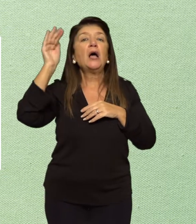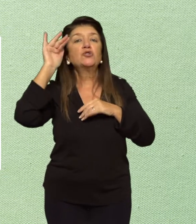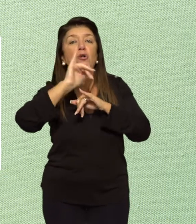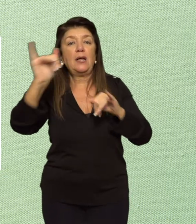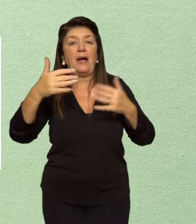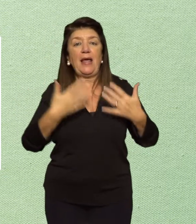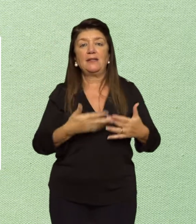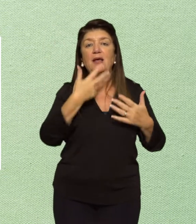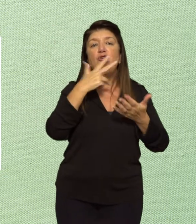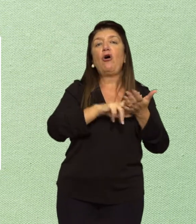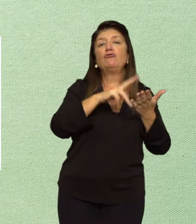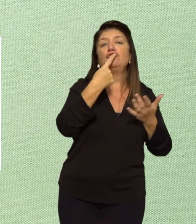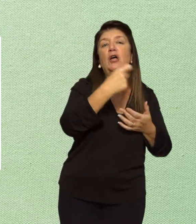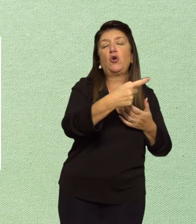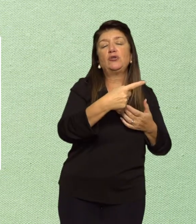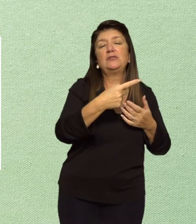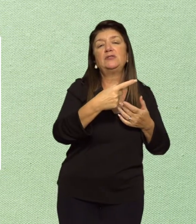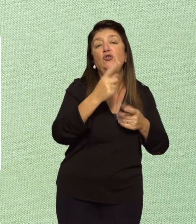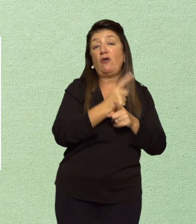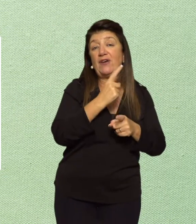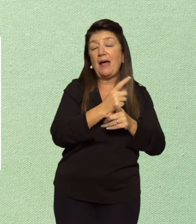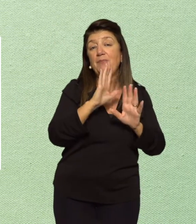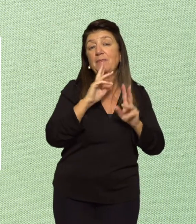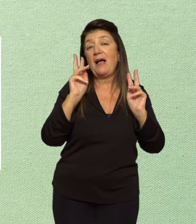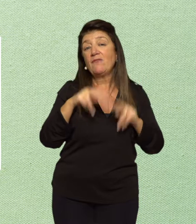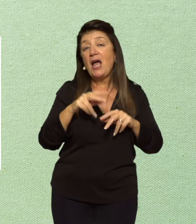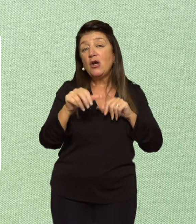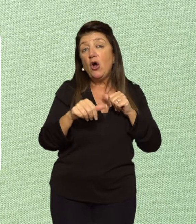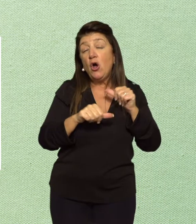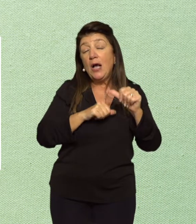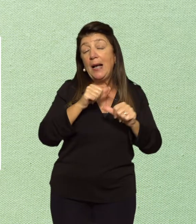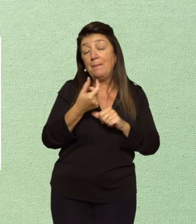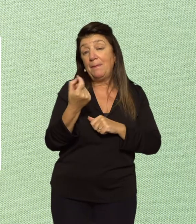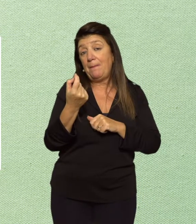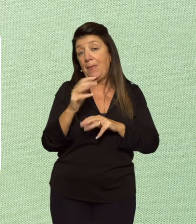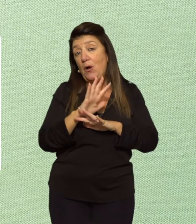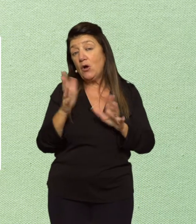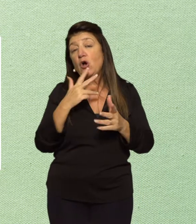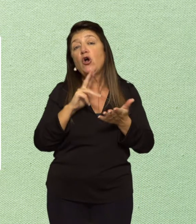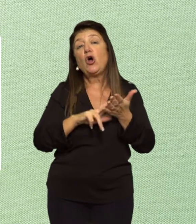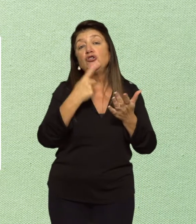nostro lavoro non è che sia cambiato tantissimo pre codice rosso e post codice rosso.- Ok quindi